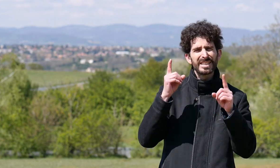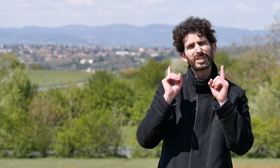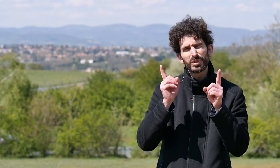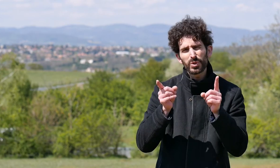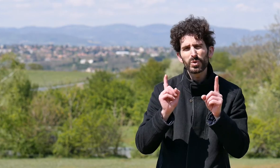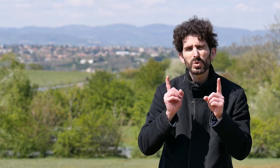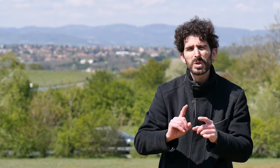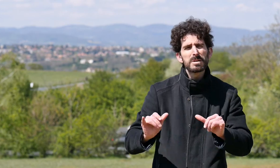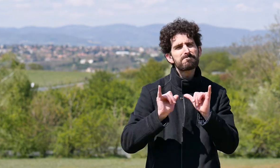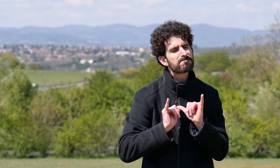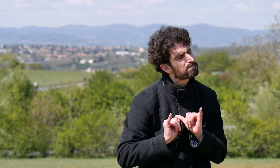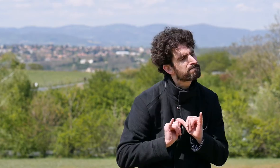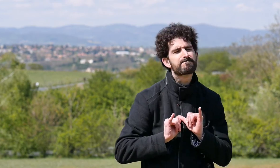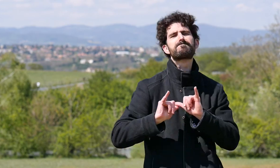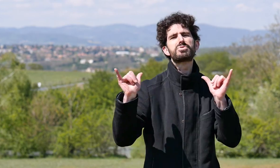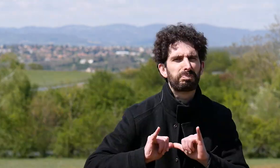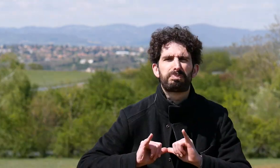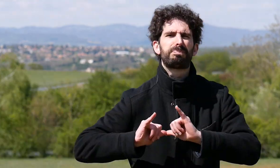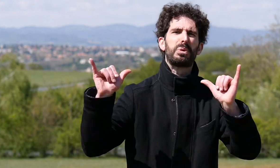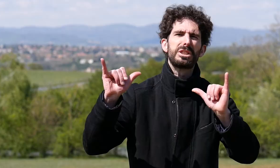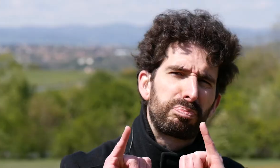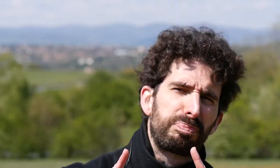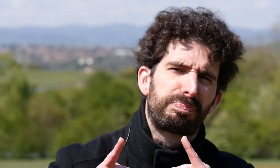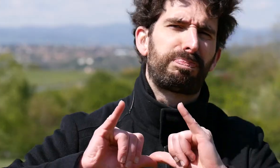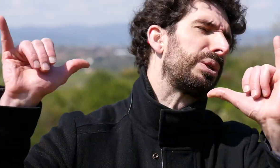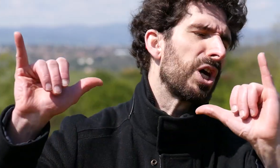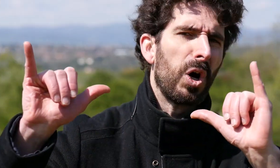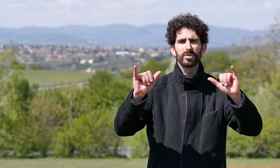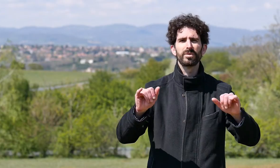Et surtout, de manière très puissante...